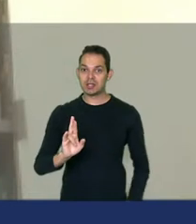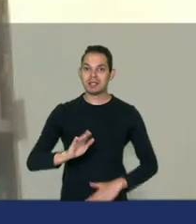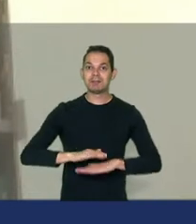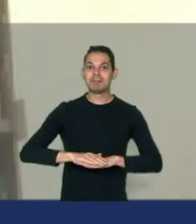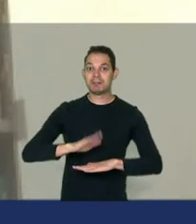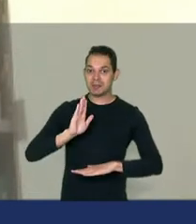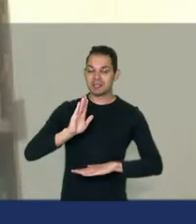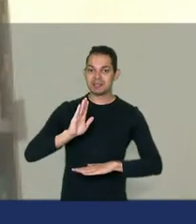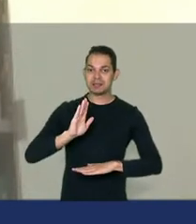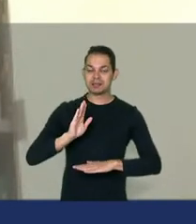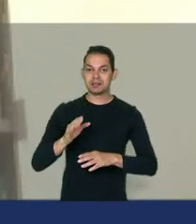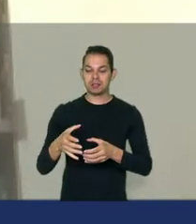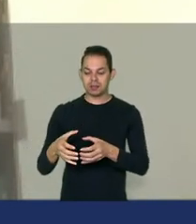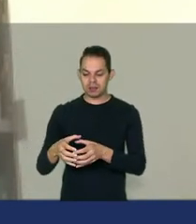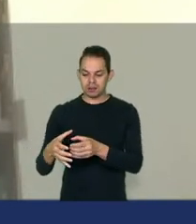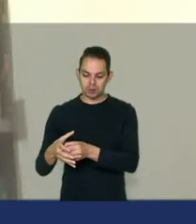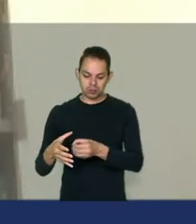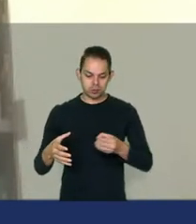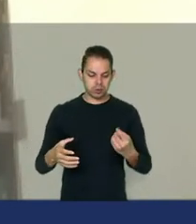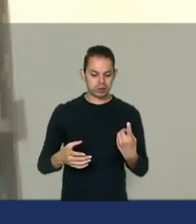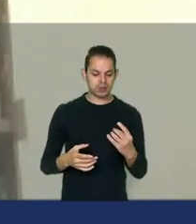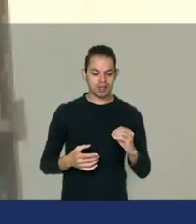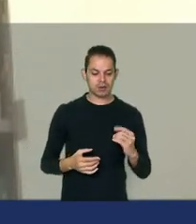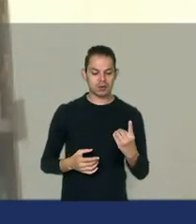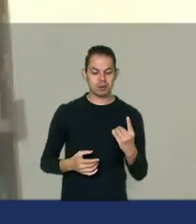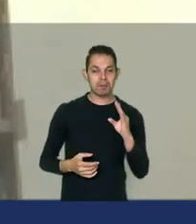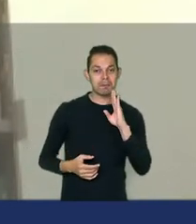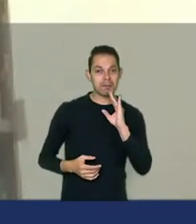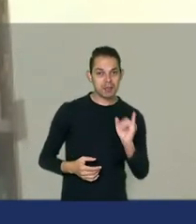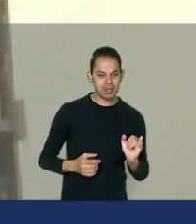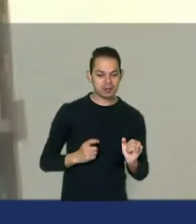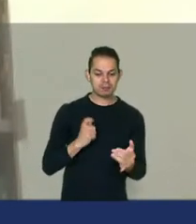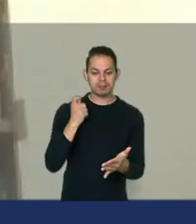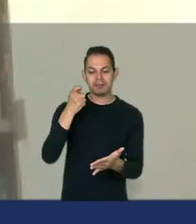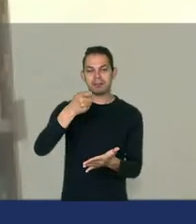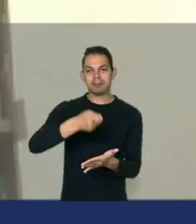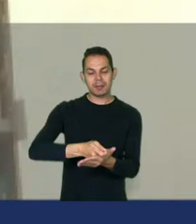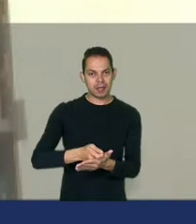BILHÕES DE REAIS REAIS. DESDE VOLUME, 101 BILHÕES SERÃO PAGOS EM DIVIDENDOS PARA OS